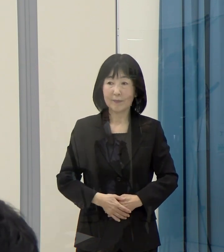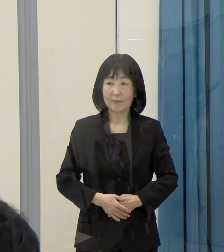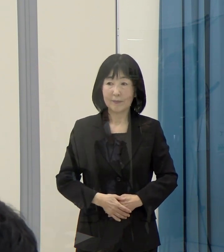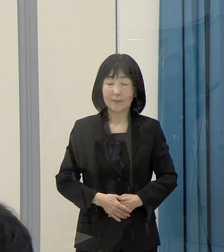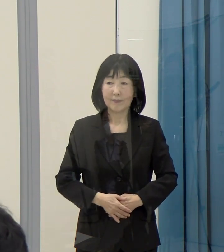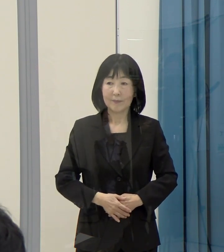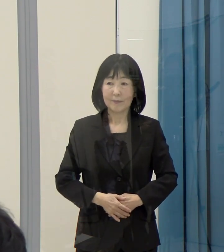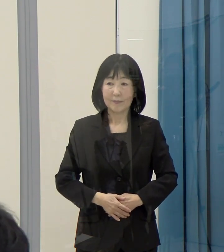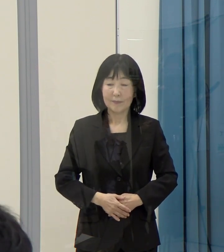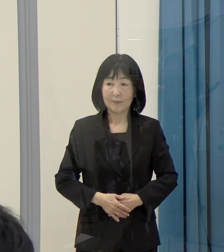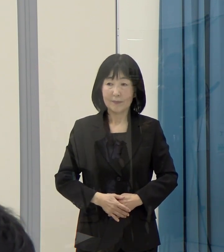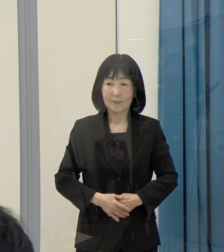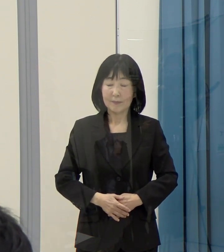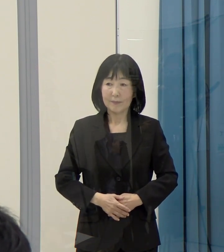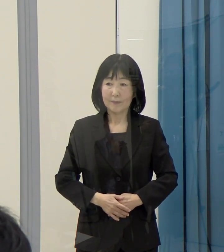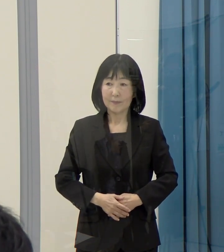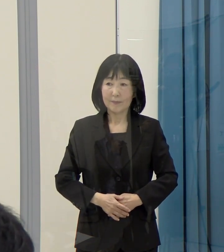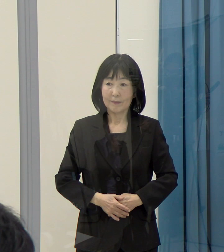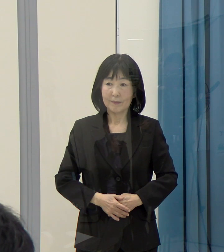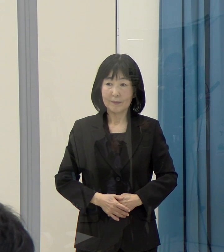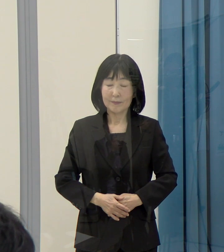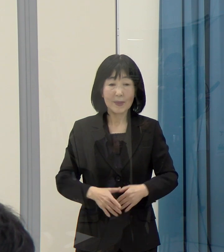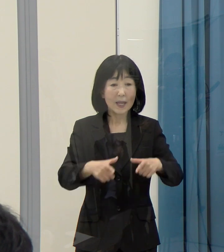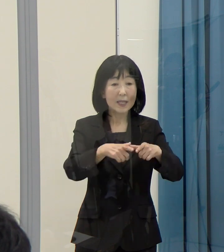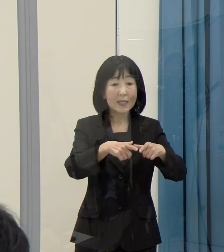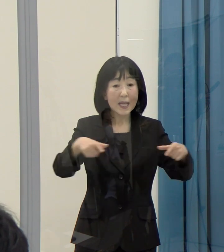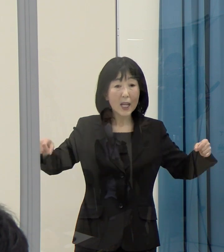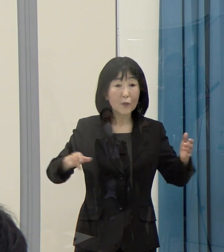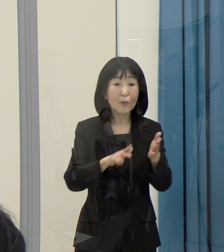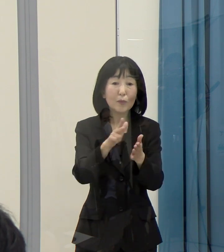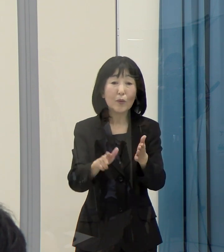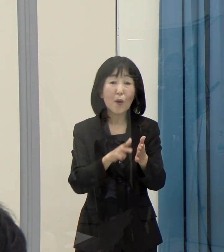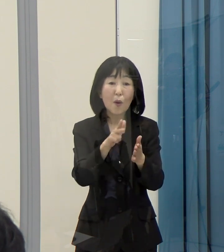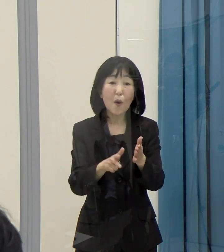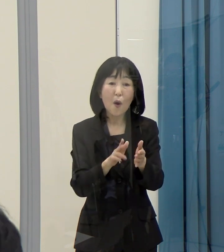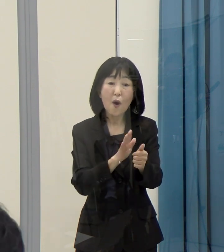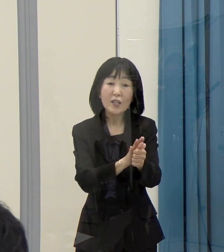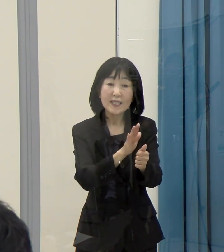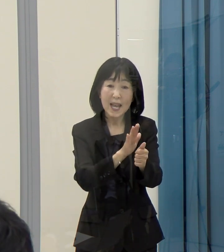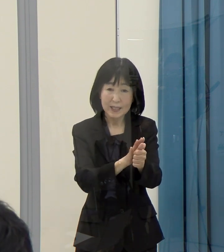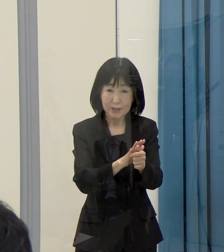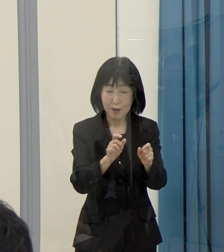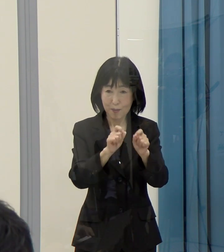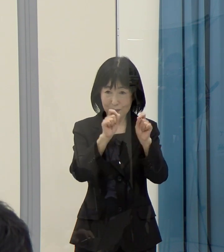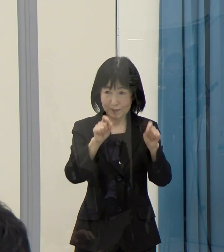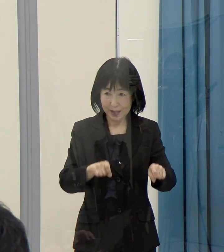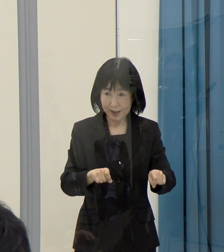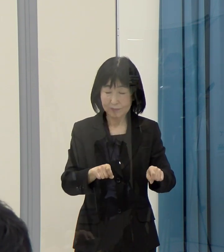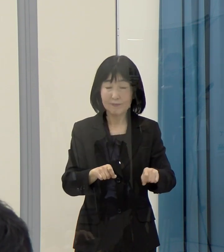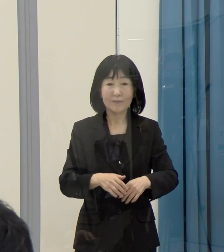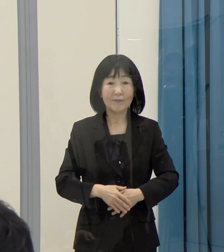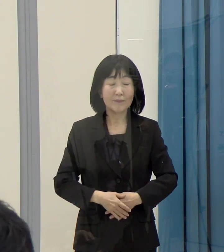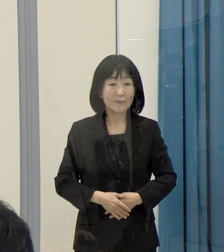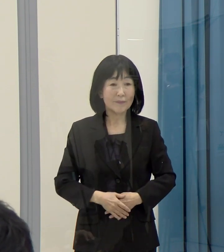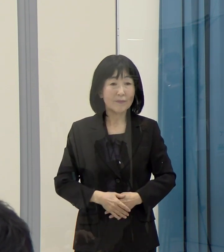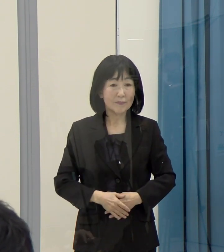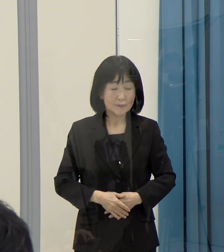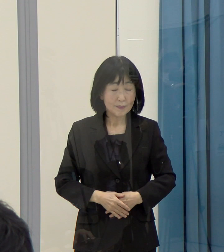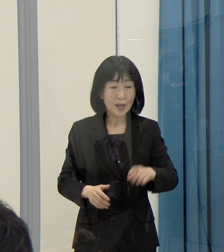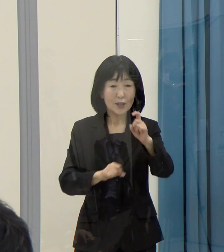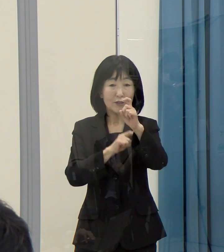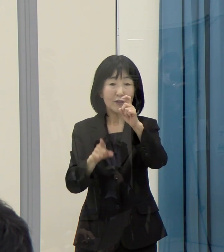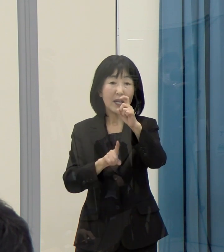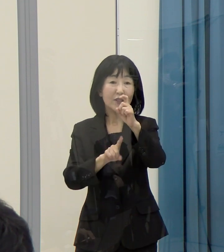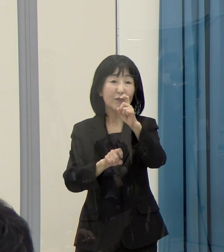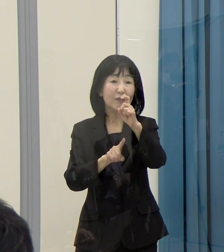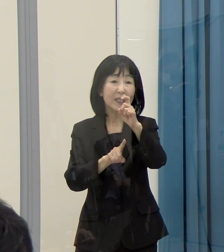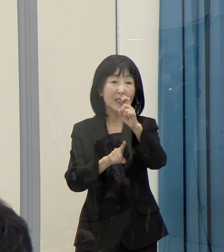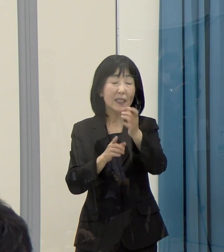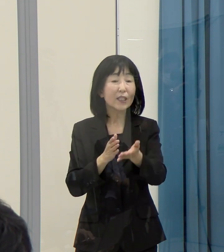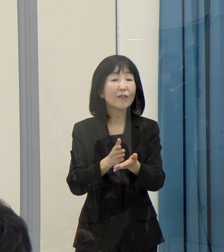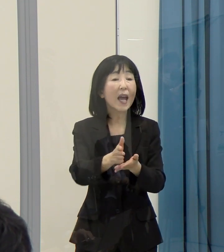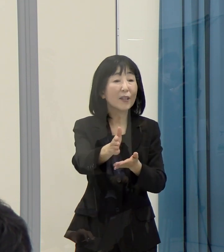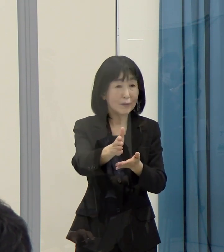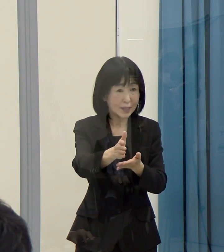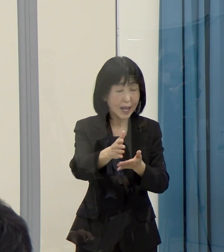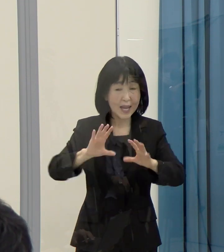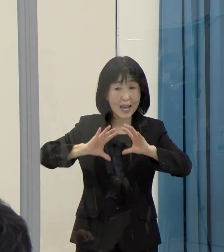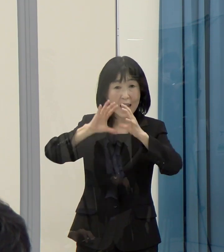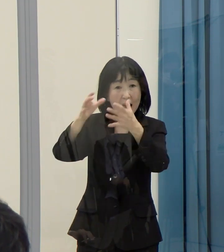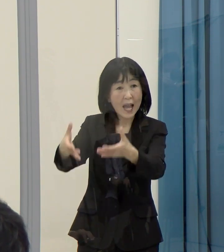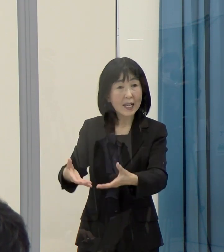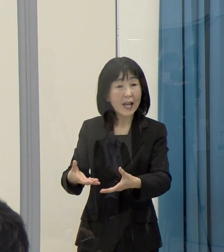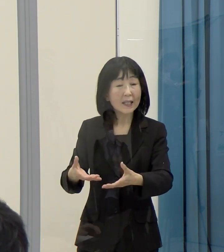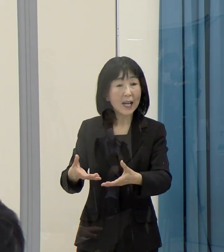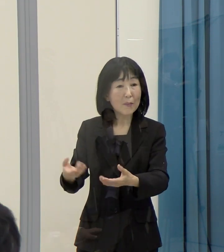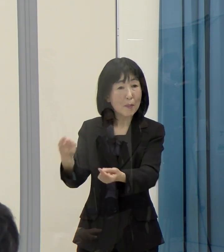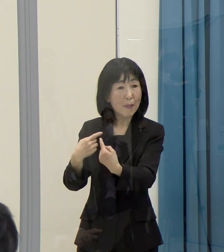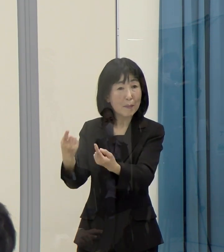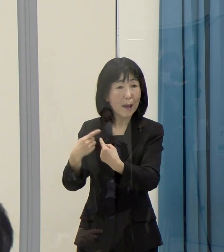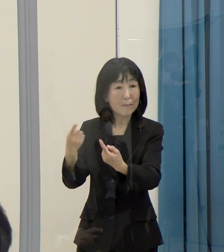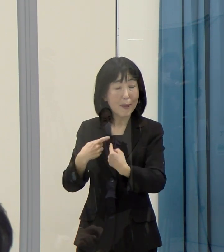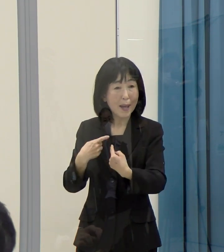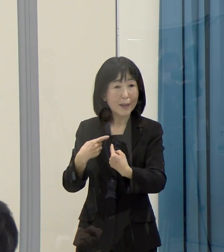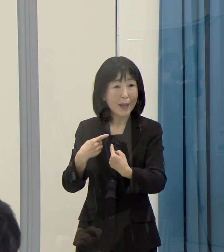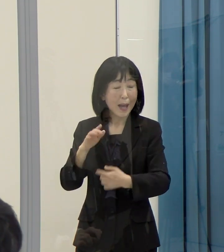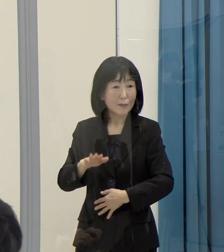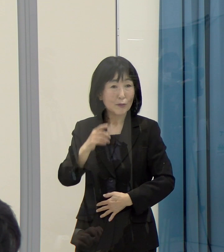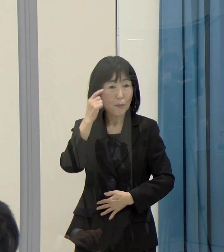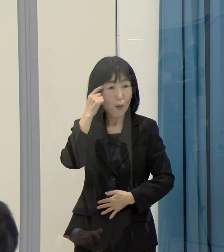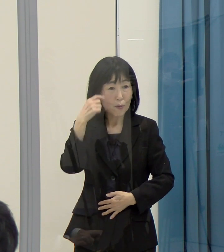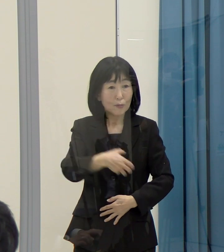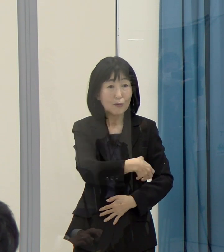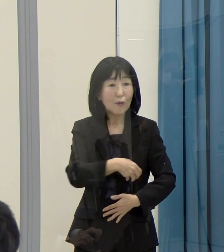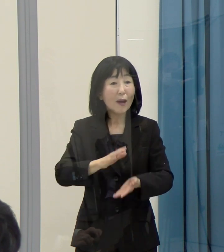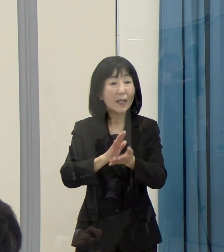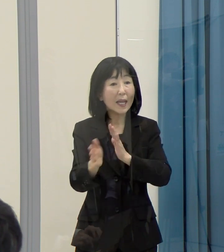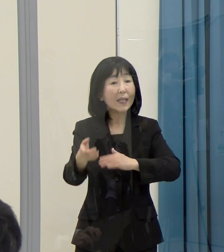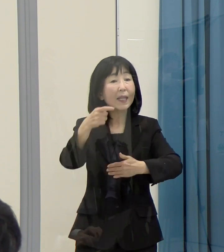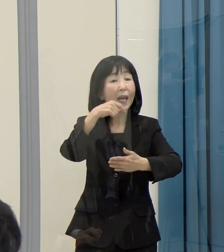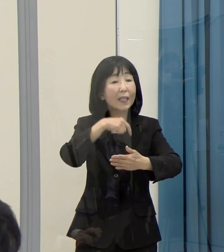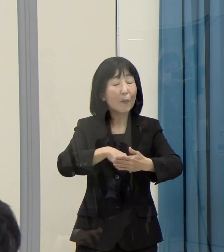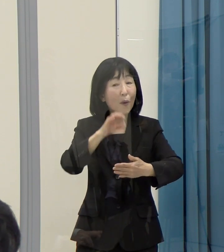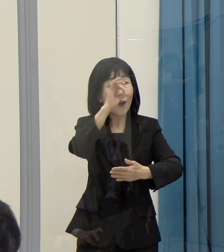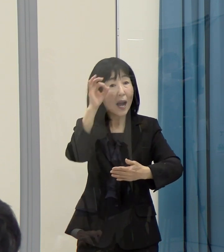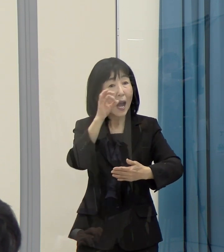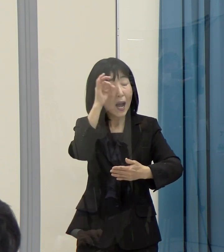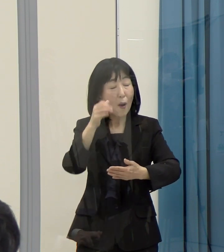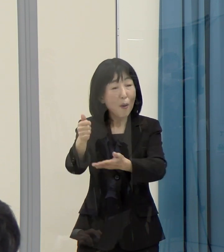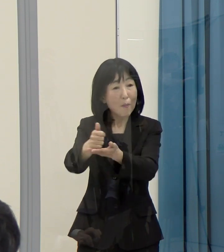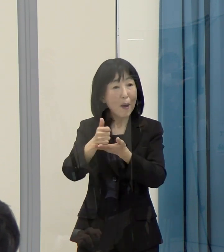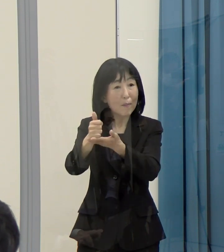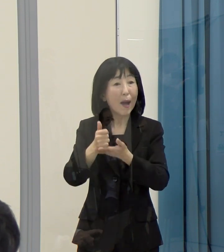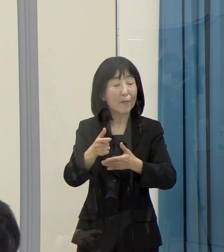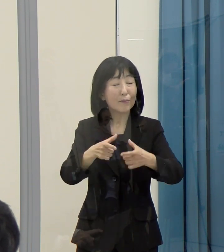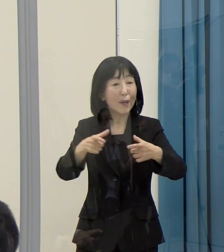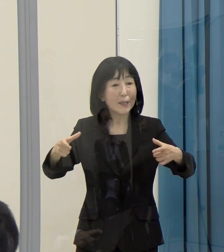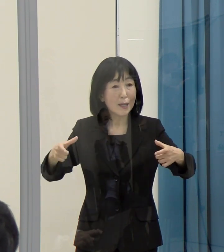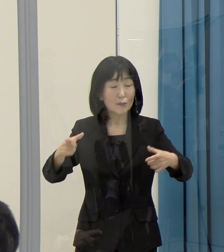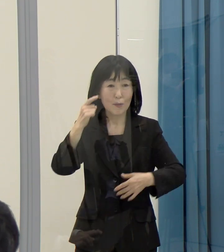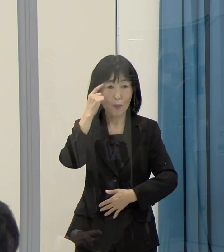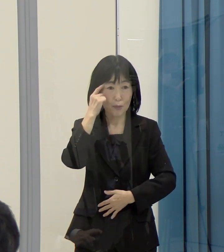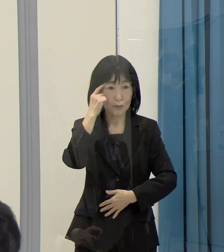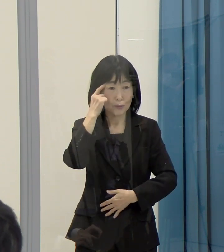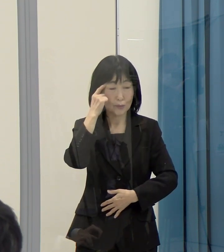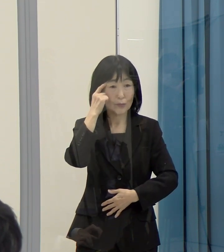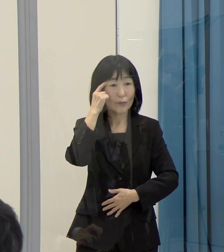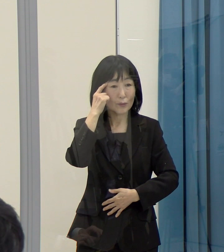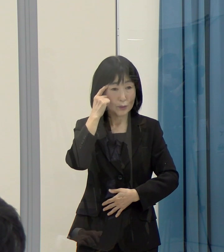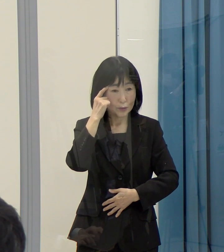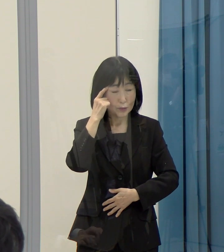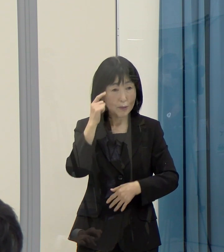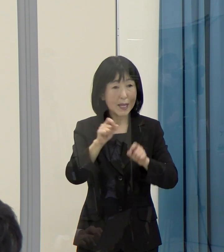（ＲＫＢ）全国旅行支援について伺います。今月１１日から始まって、インバウンドの緩和があって、この福岡県内でも観光客が増える恩恵があったのかなと。まずはその受け止めを１点と、